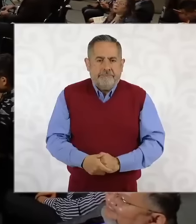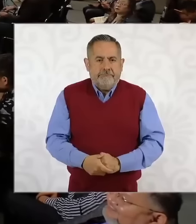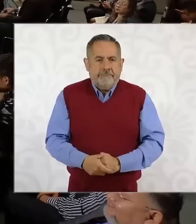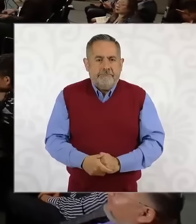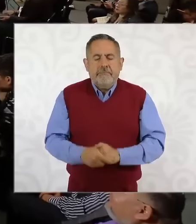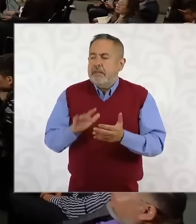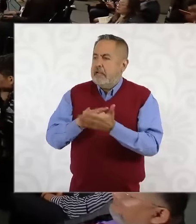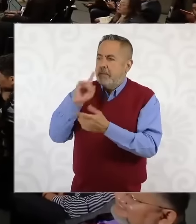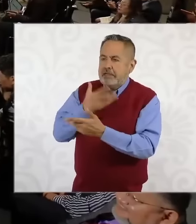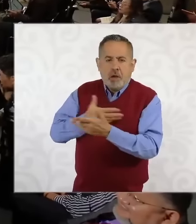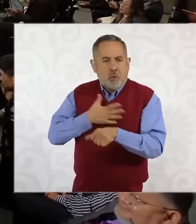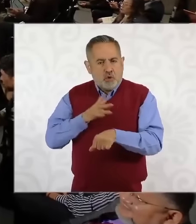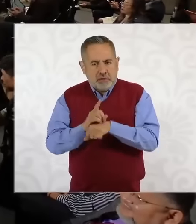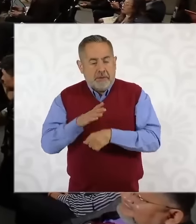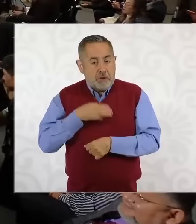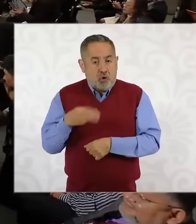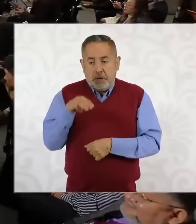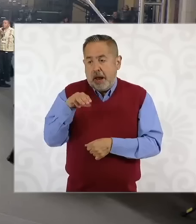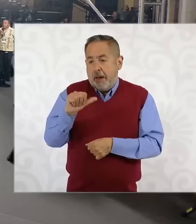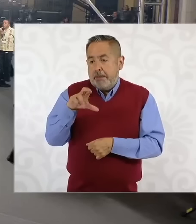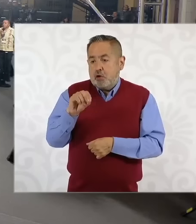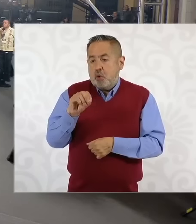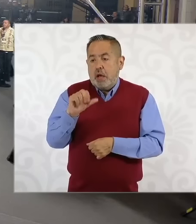Gracias, presidenta. Buenos días. Soy Marco Antonel de periódico digital Hidalgo News.